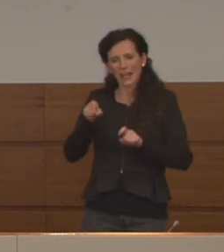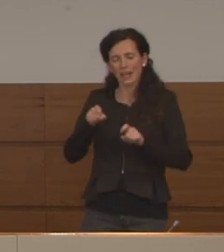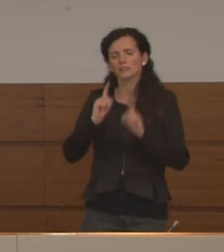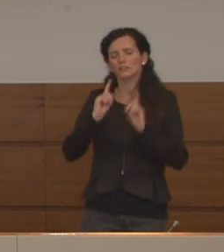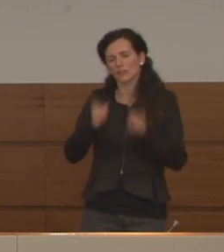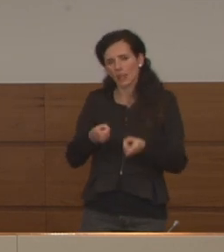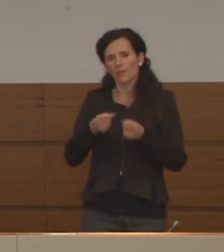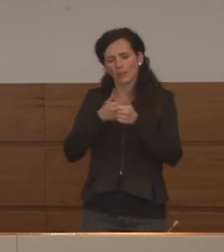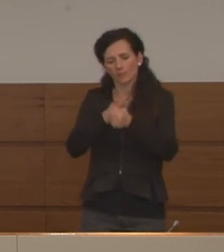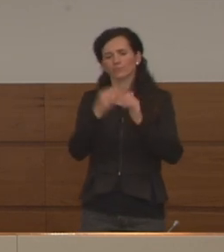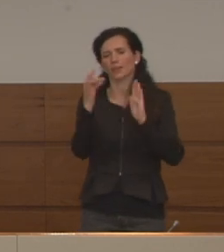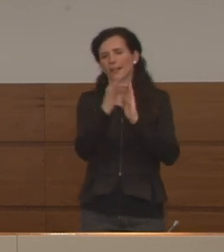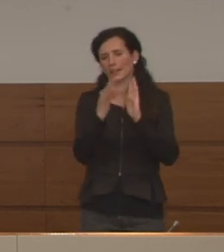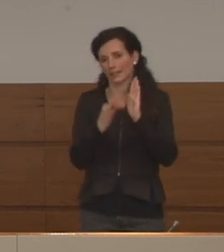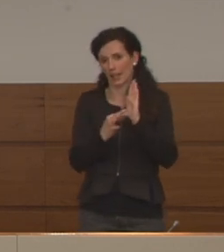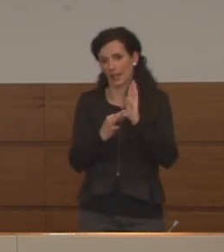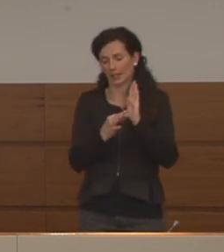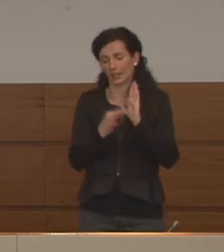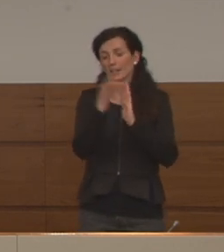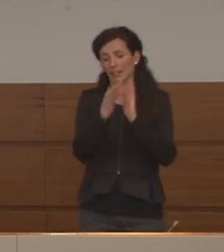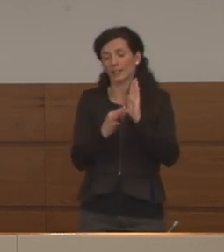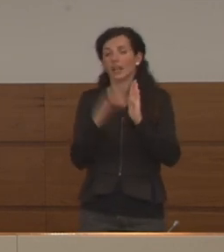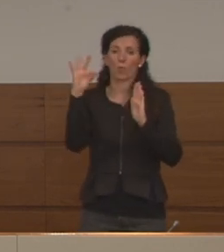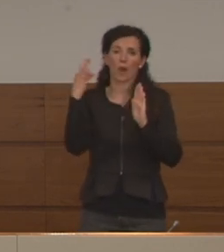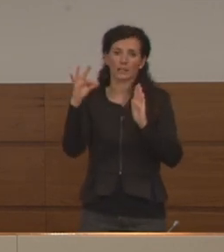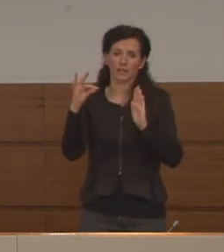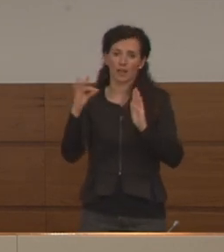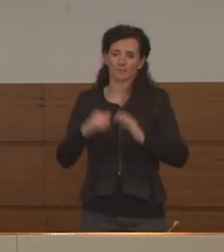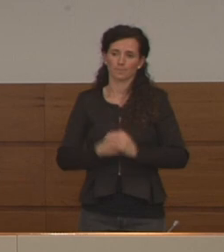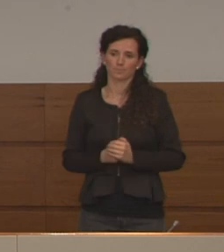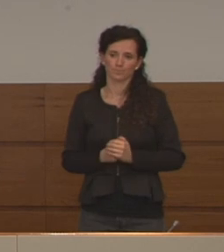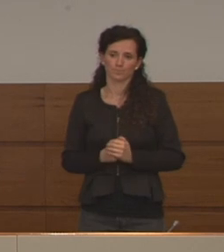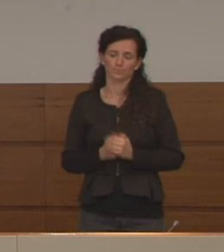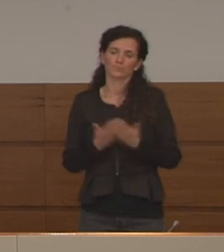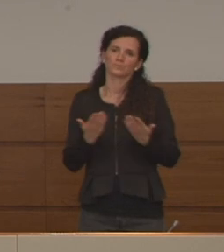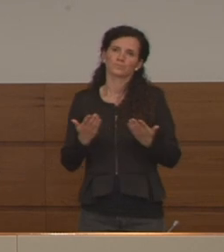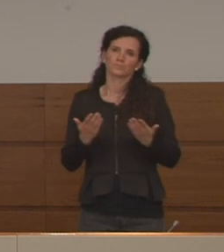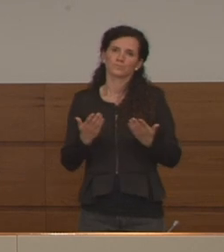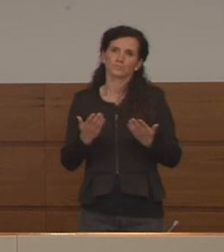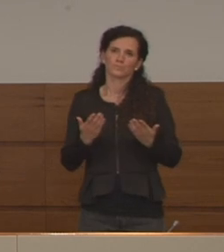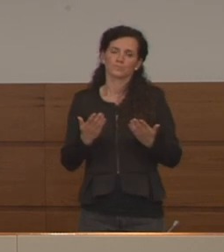criteri cogenti di qualità. Però è uno scenario che cambia quotidianamente.